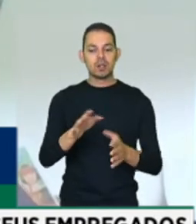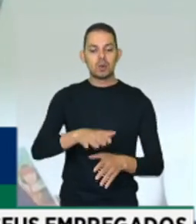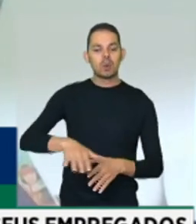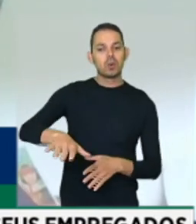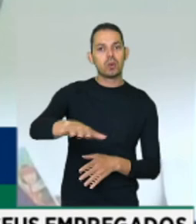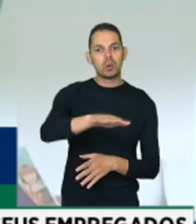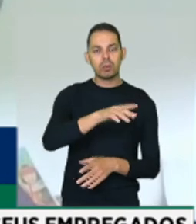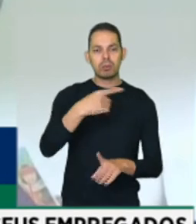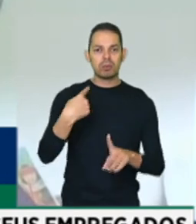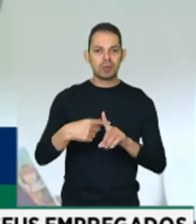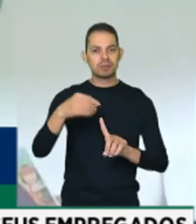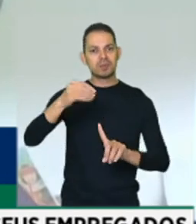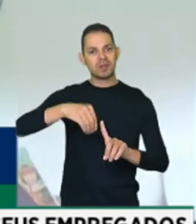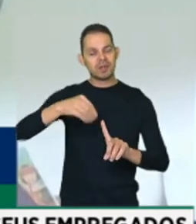PRIORITÁRIOS E PARA QUE ATENDAM NESSA LINHA PORQUE HÁ